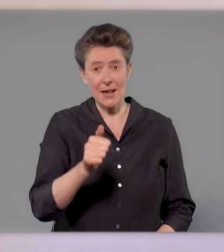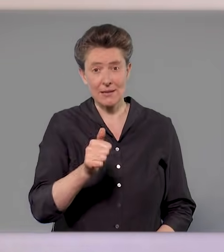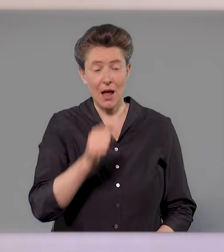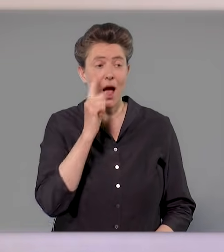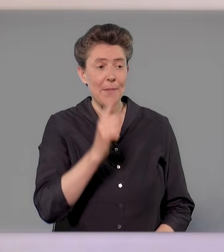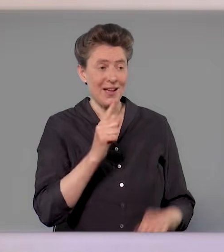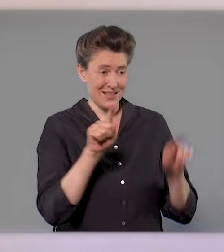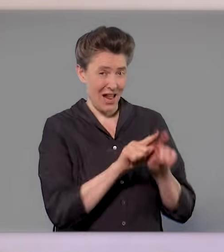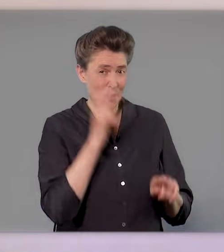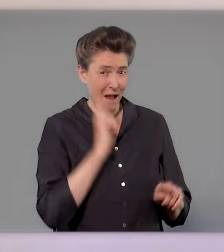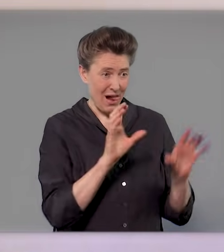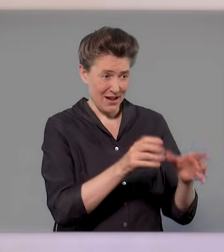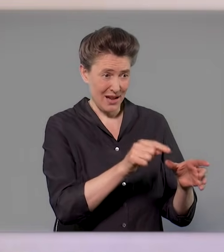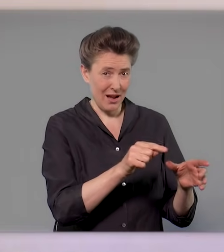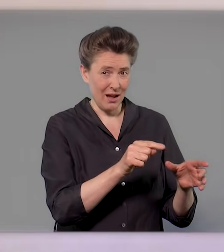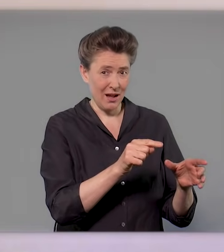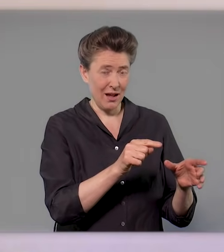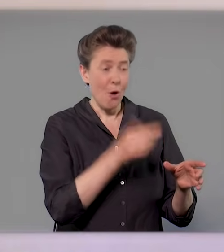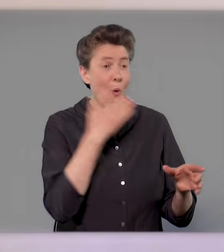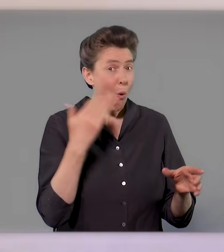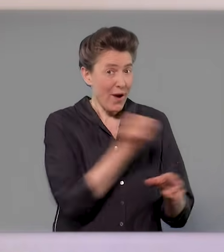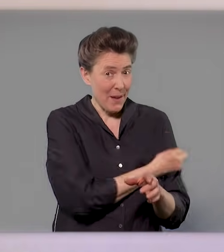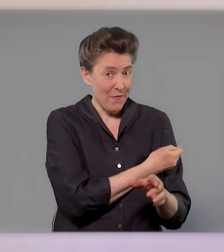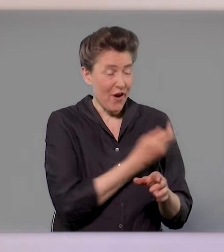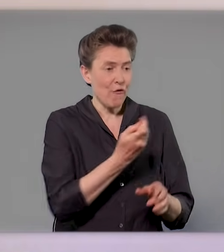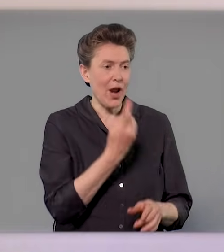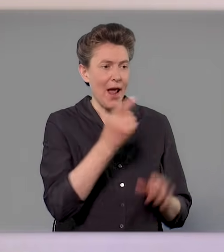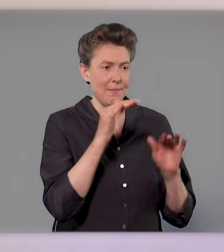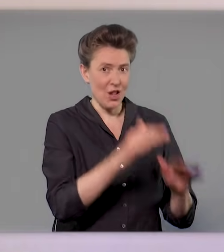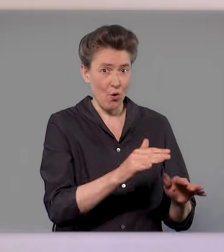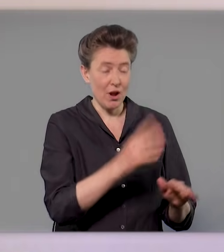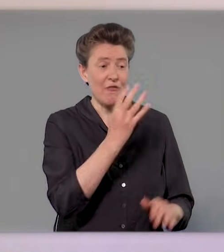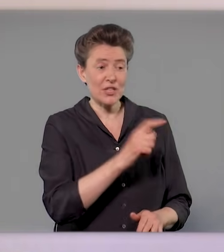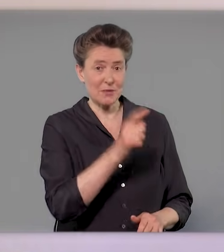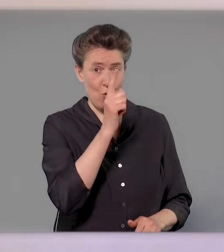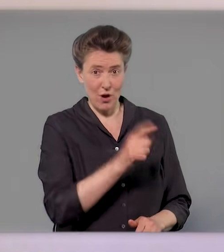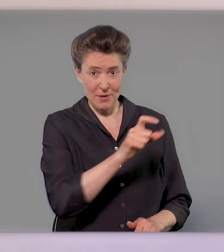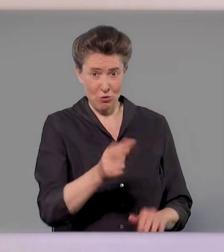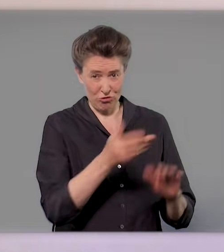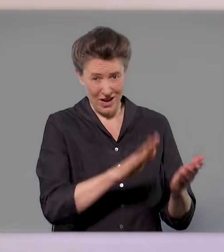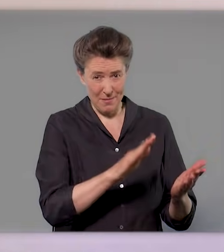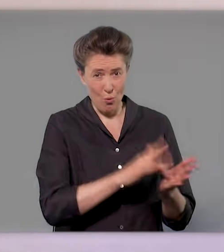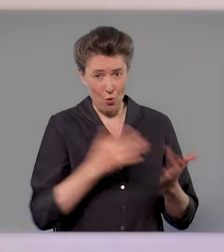immer noch um etwa den Faktor 4 bis 10 wahrscheinlicher als ein schwerer Impfschaden.